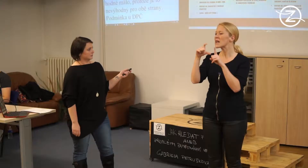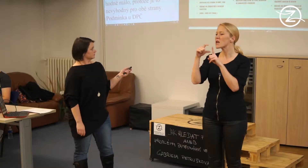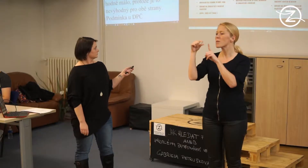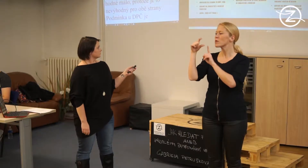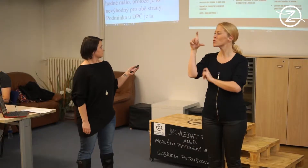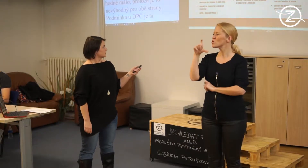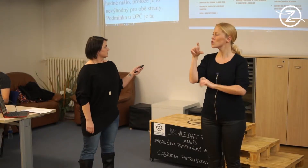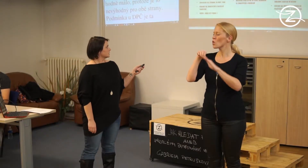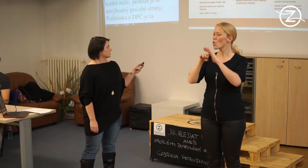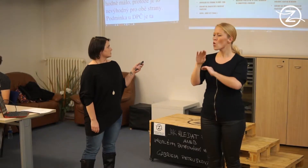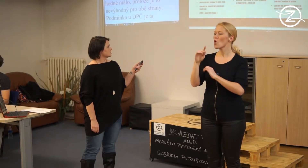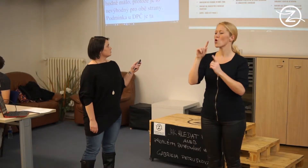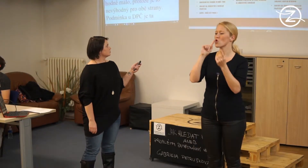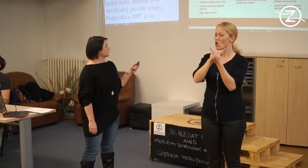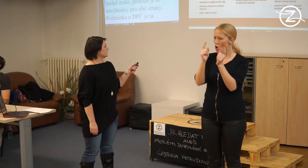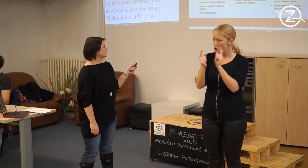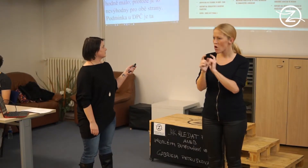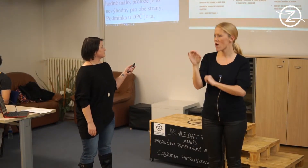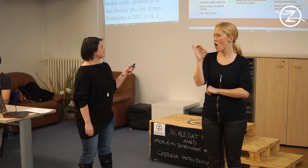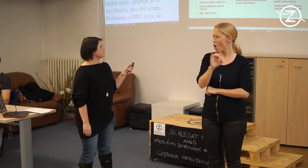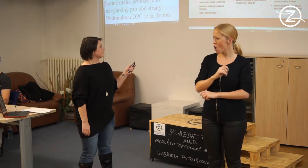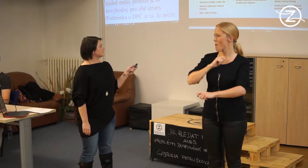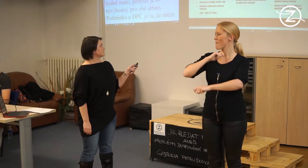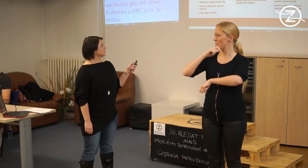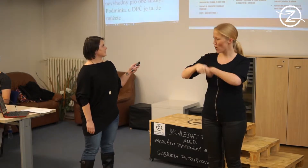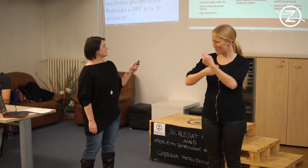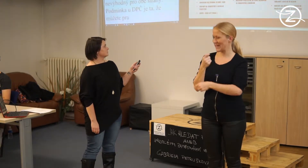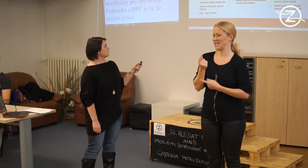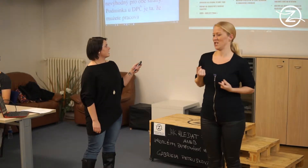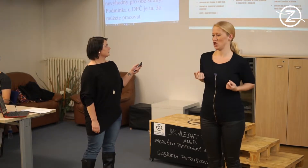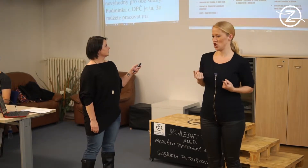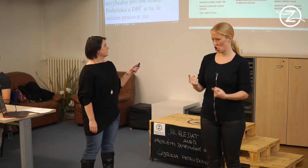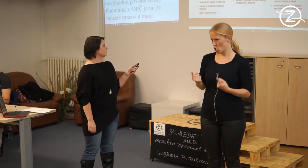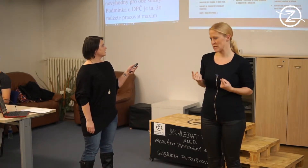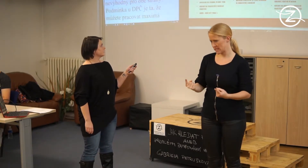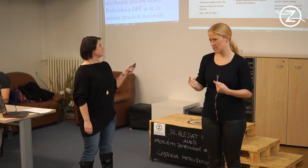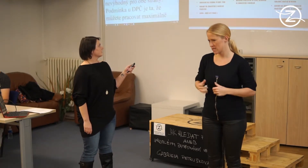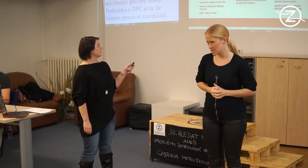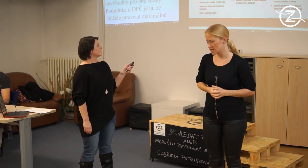Jsou různé druhy smluv. Například Dohoda o provedení činnosti.